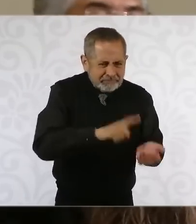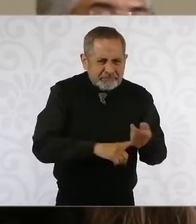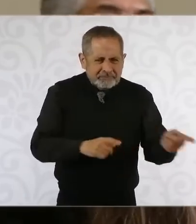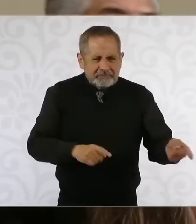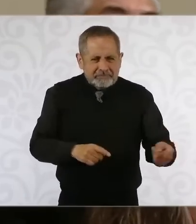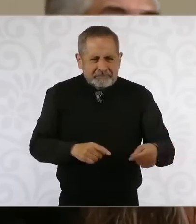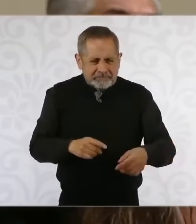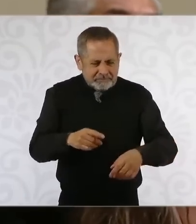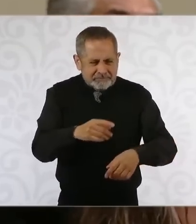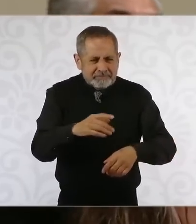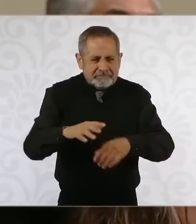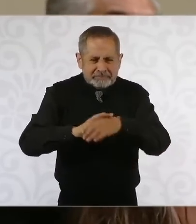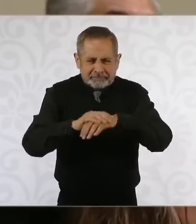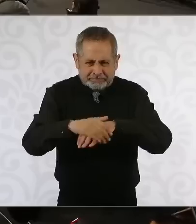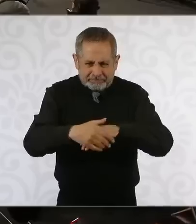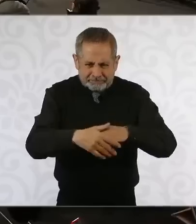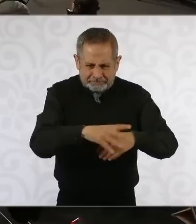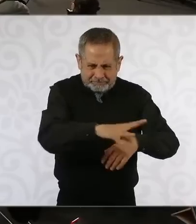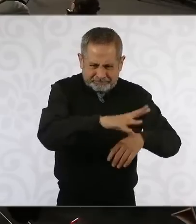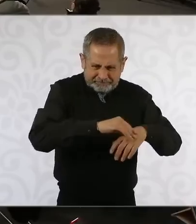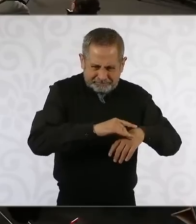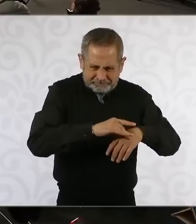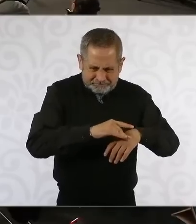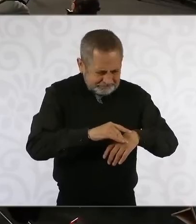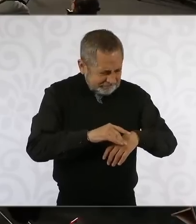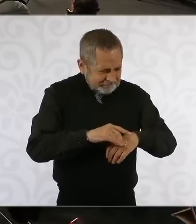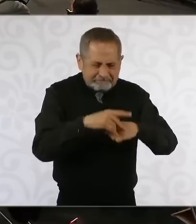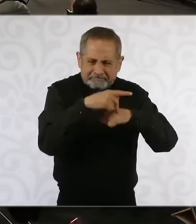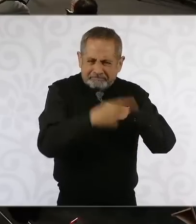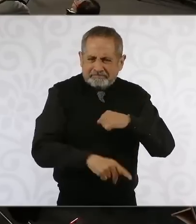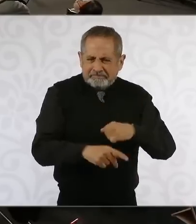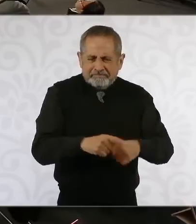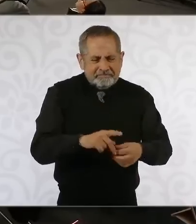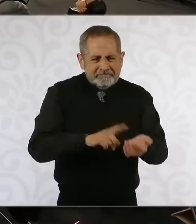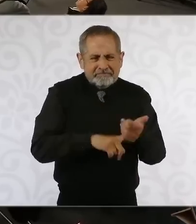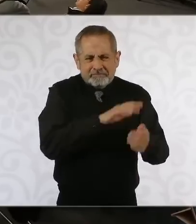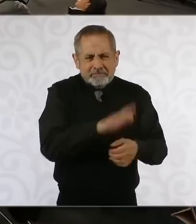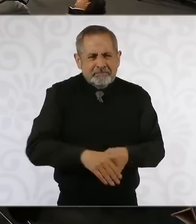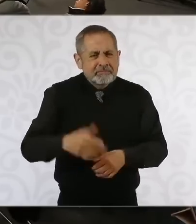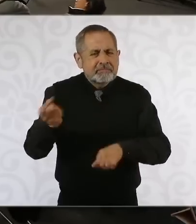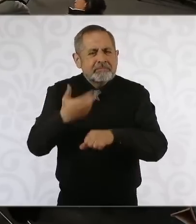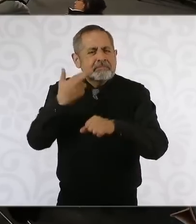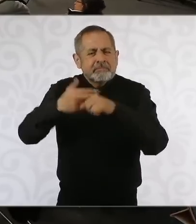en la piel ya sería eso este nos decía el secretario de Marina sería mortal el hecho